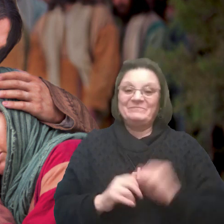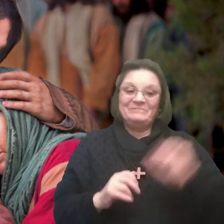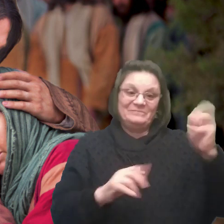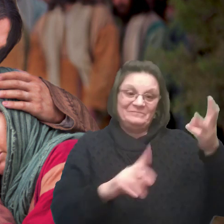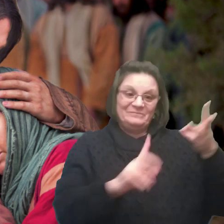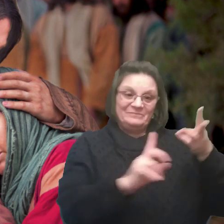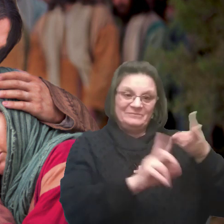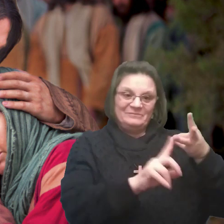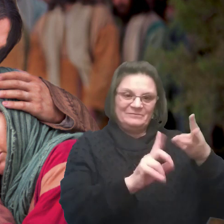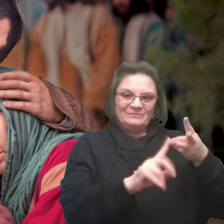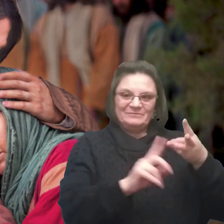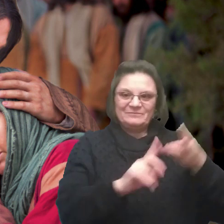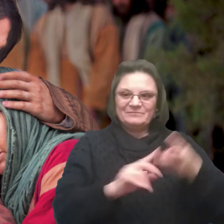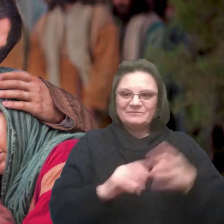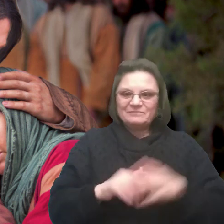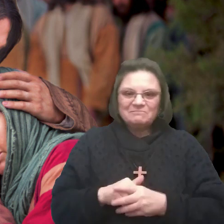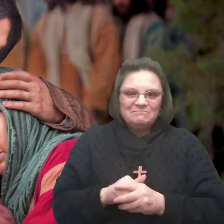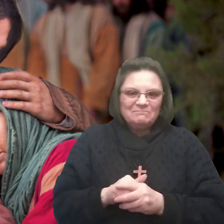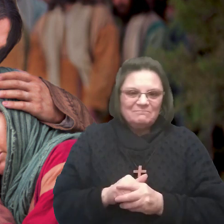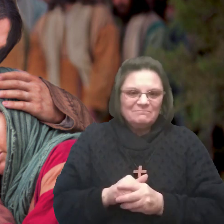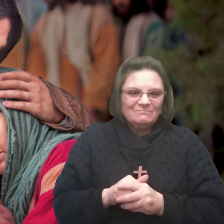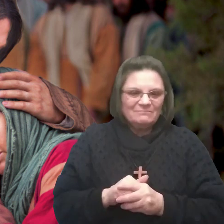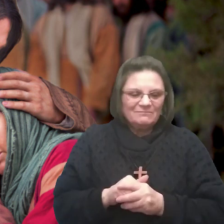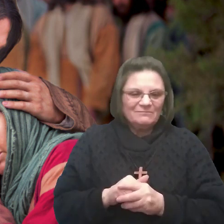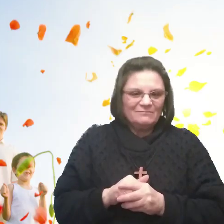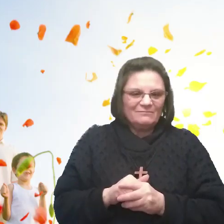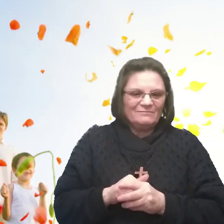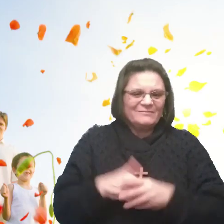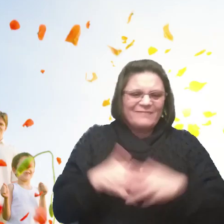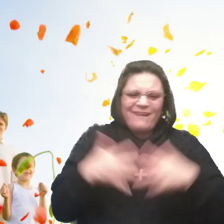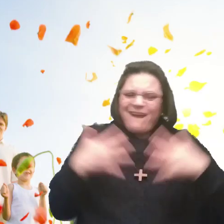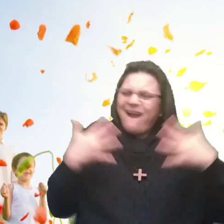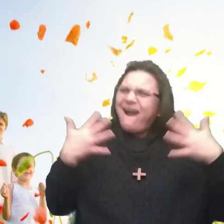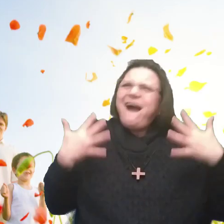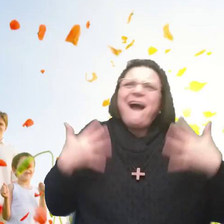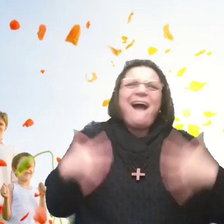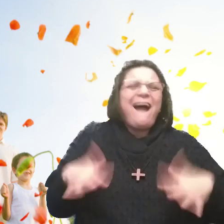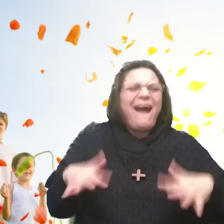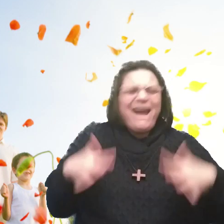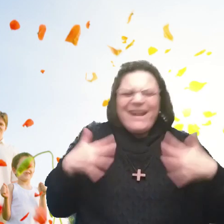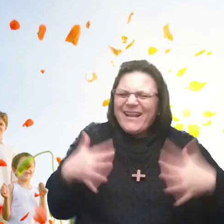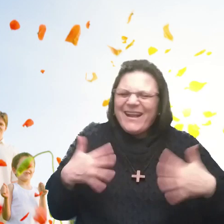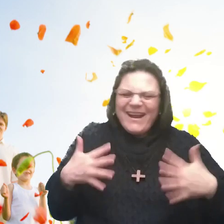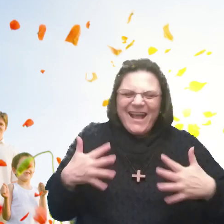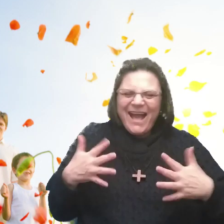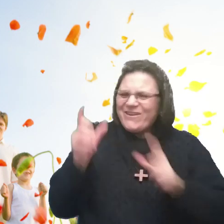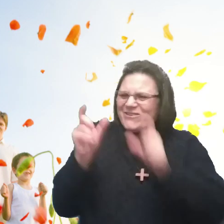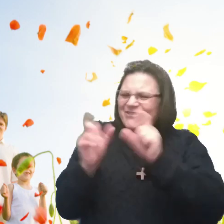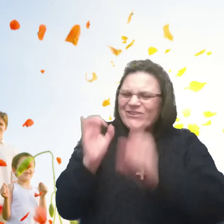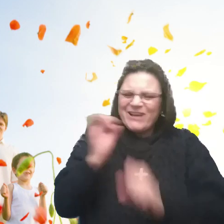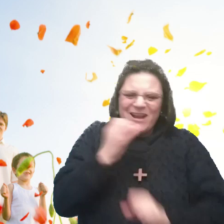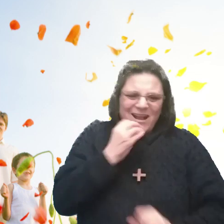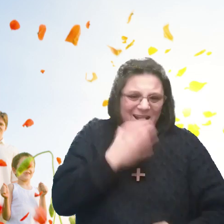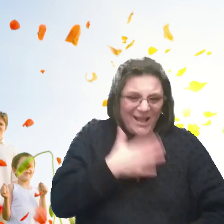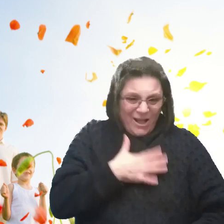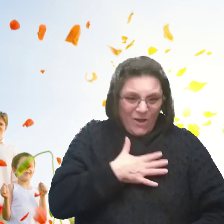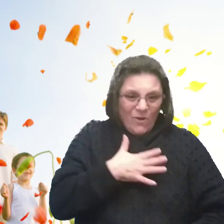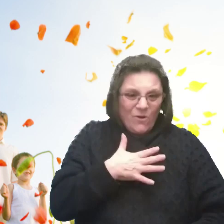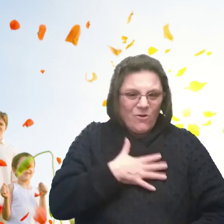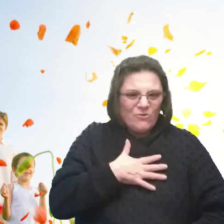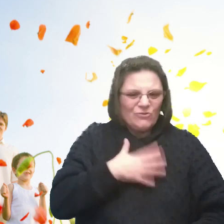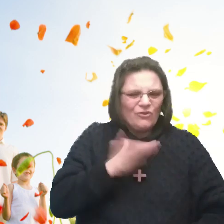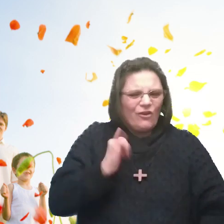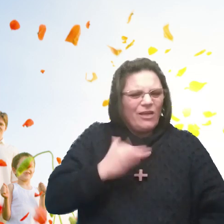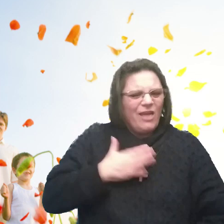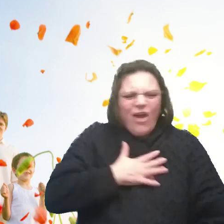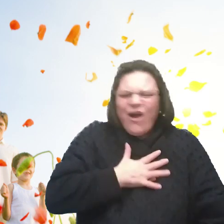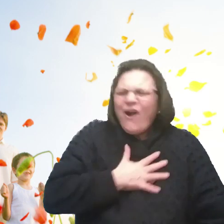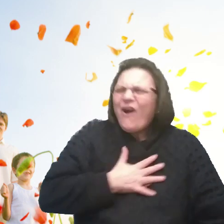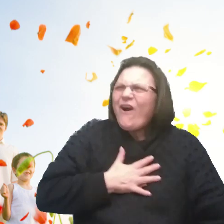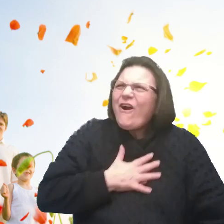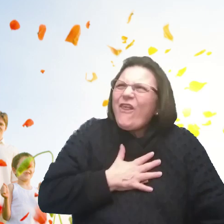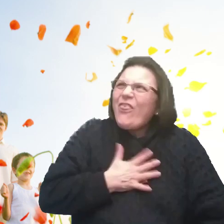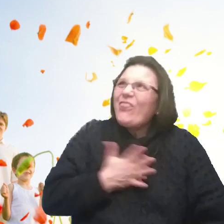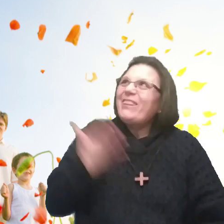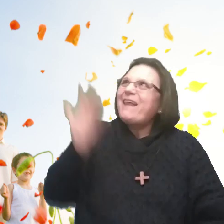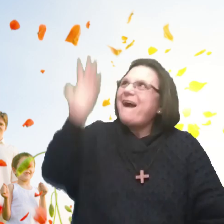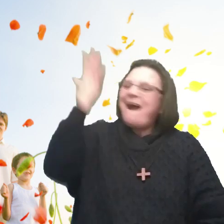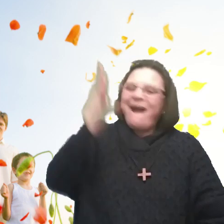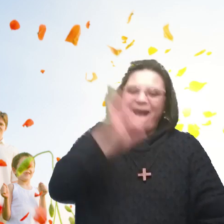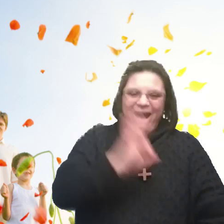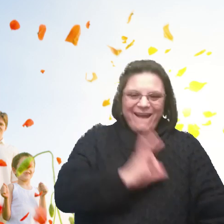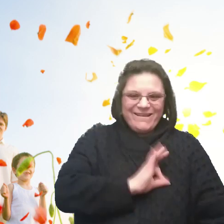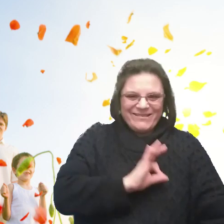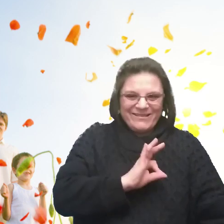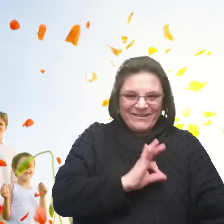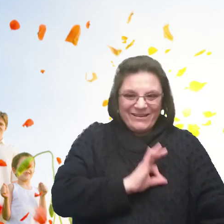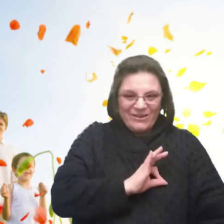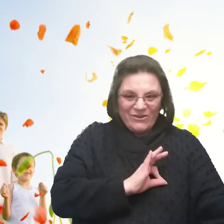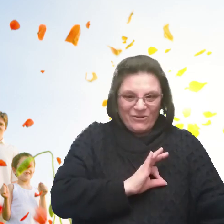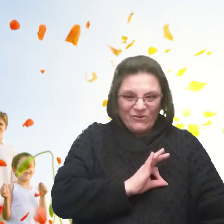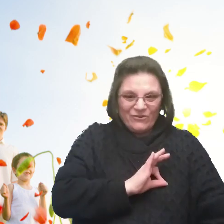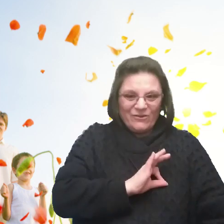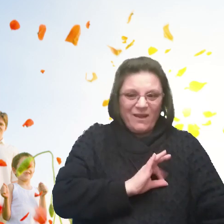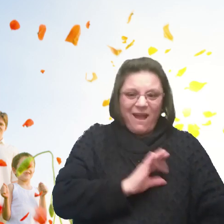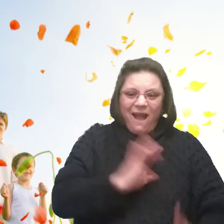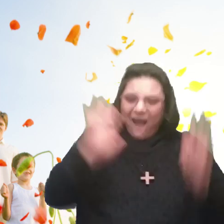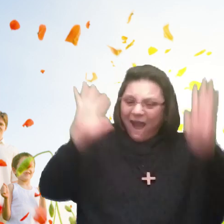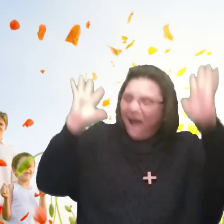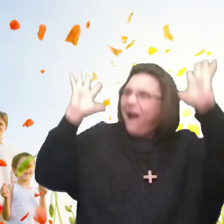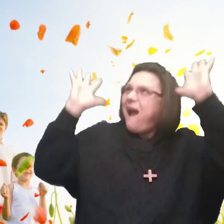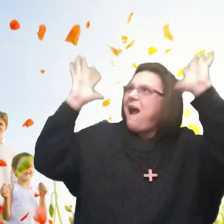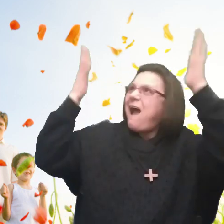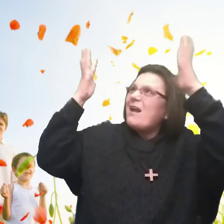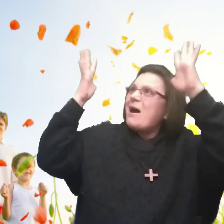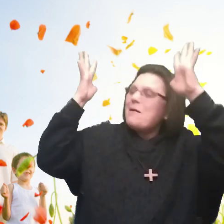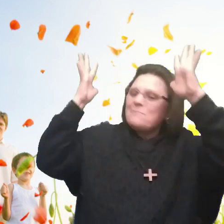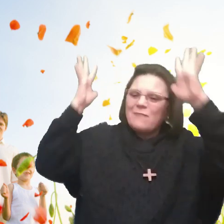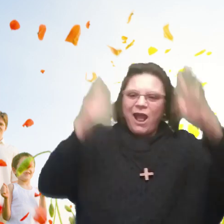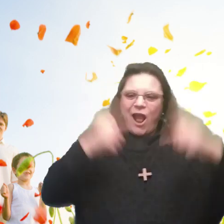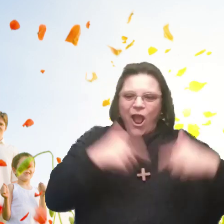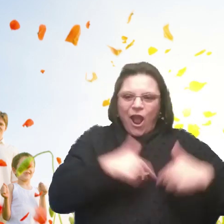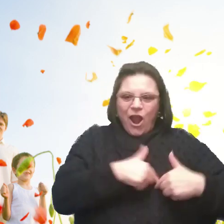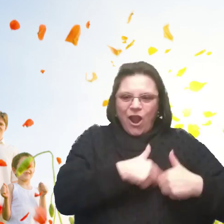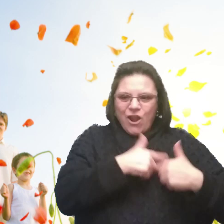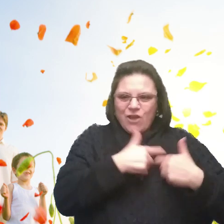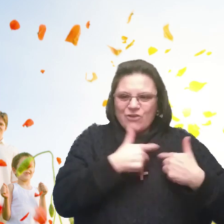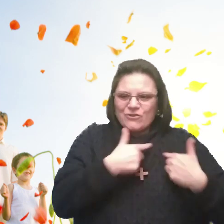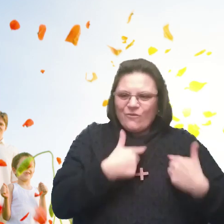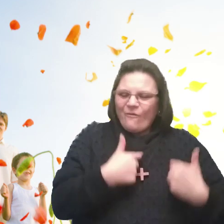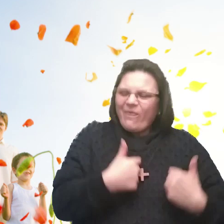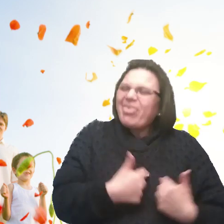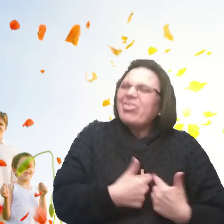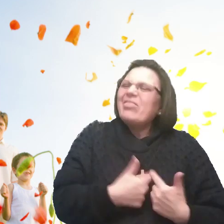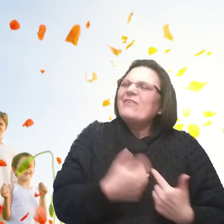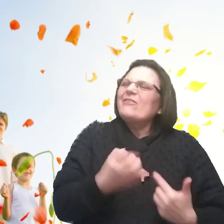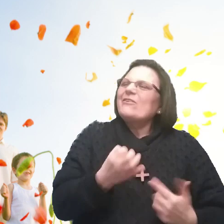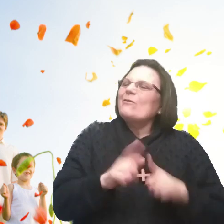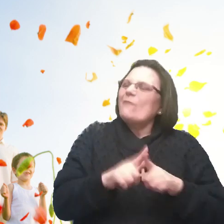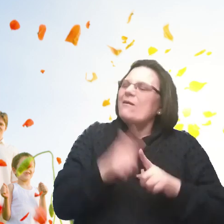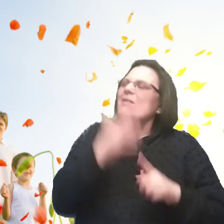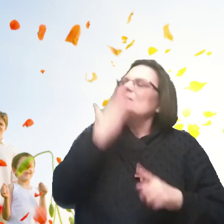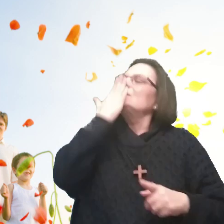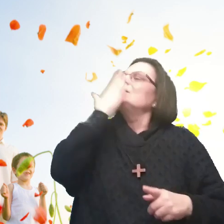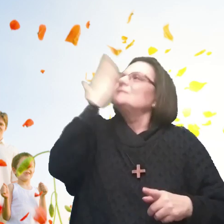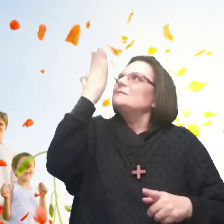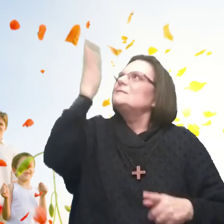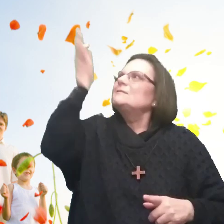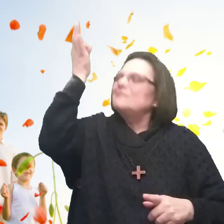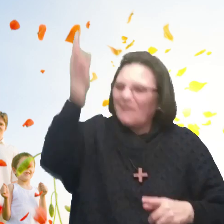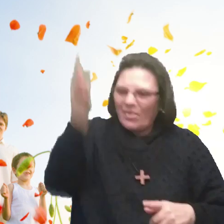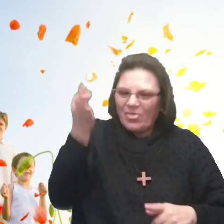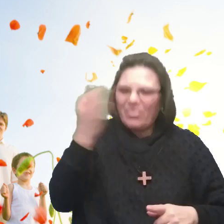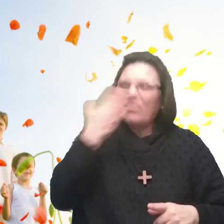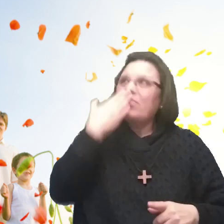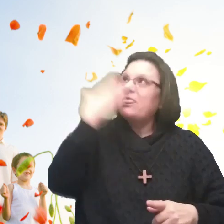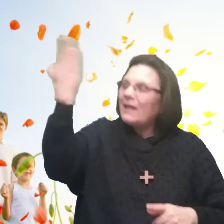Alegraos, justos, y gozad con el Señor; aclamadlo, los de corazón sincero.